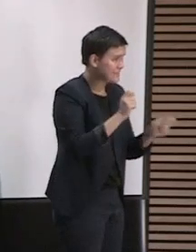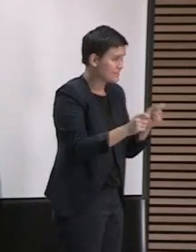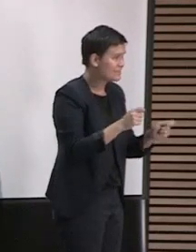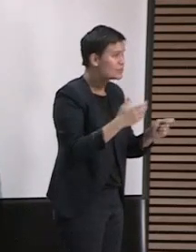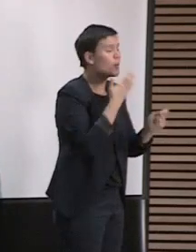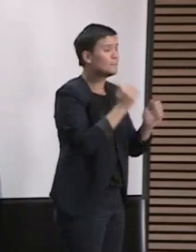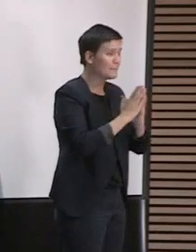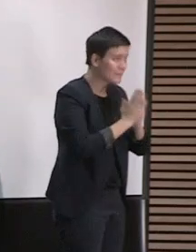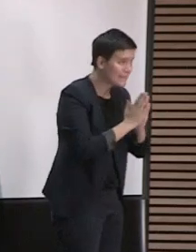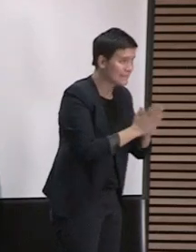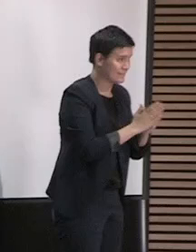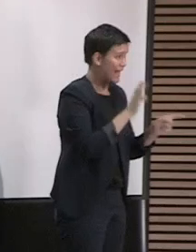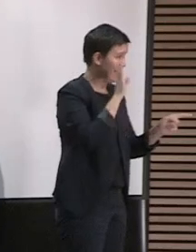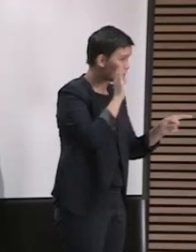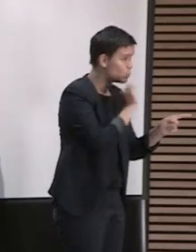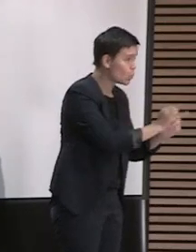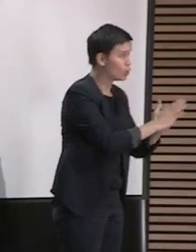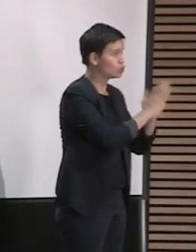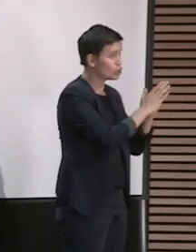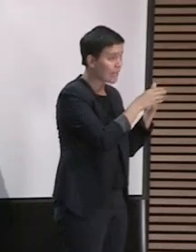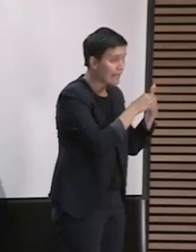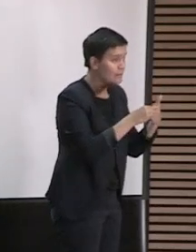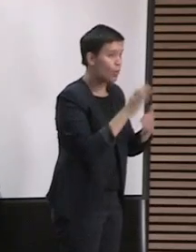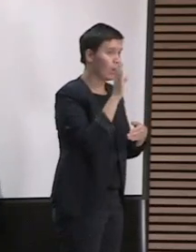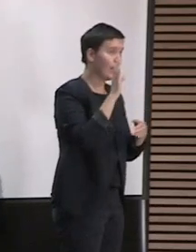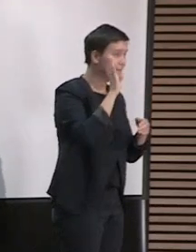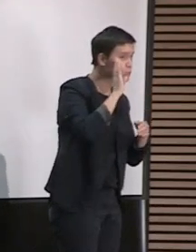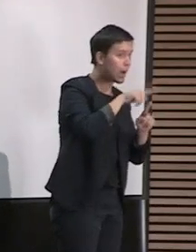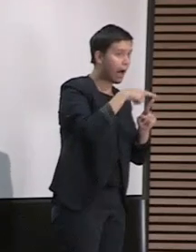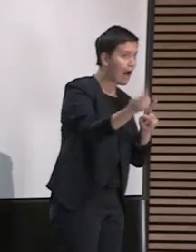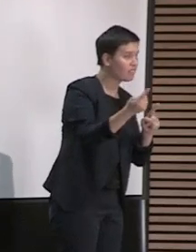hapori kei reira kei te maarama tatou kua pakaru te putanga ki